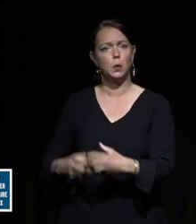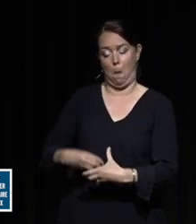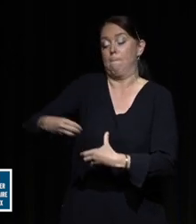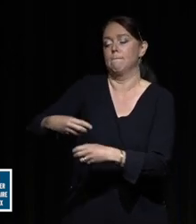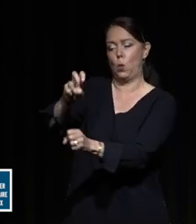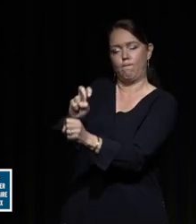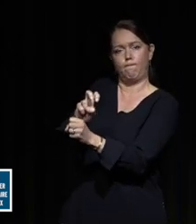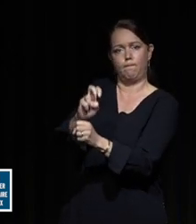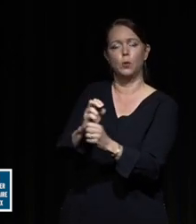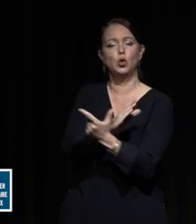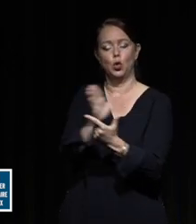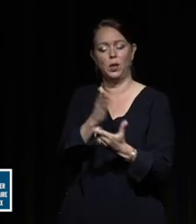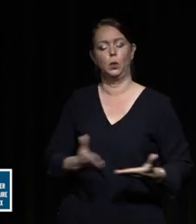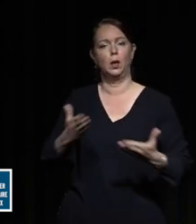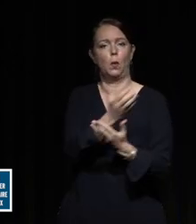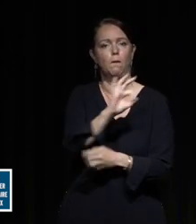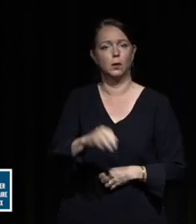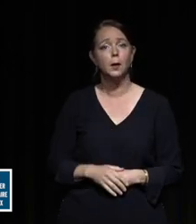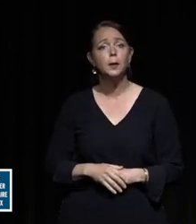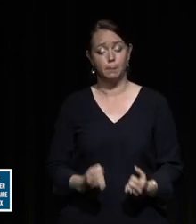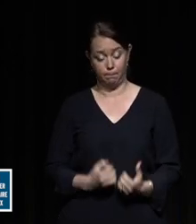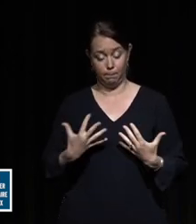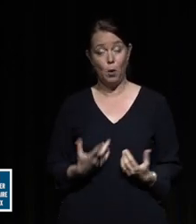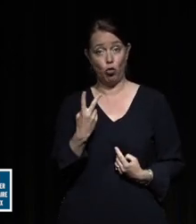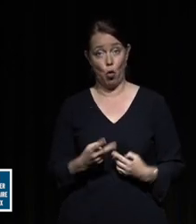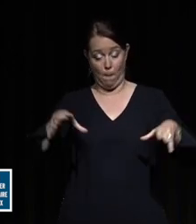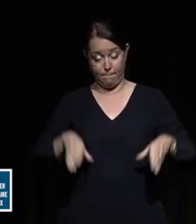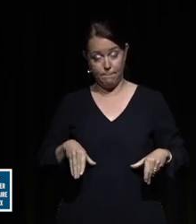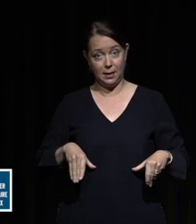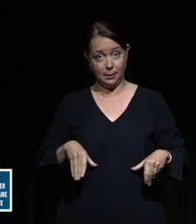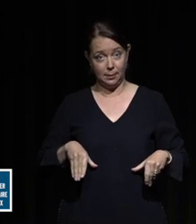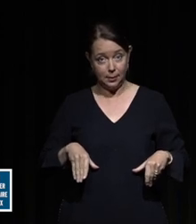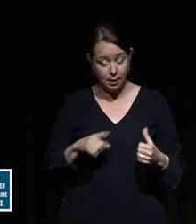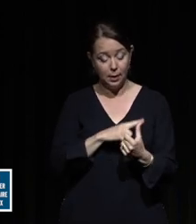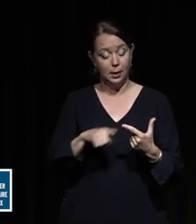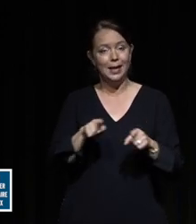en france c'est les endométrioses bilatéraux et c'est les endométrioses récidivant si vous